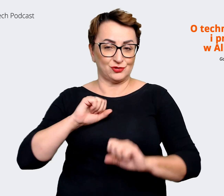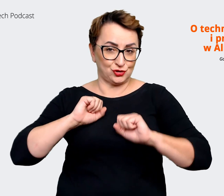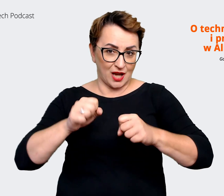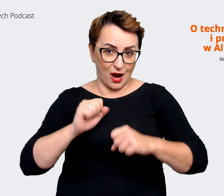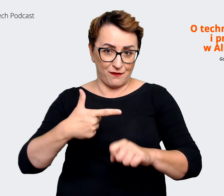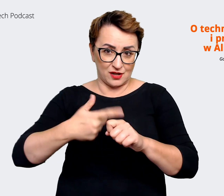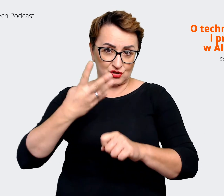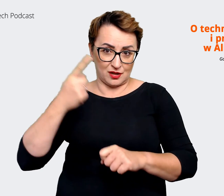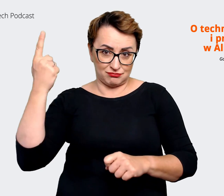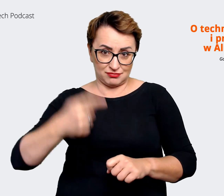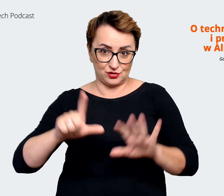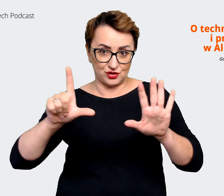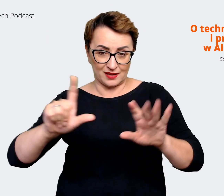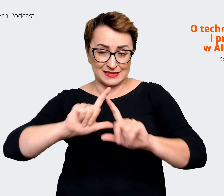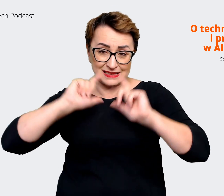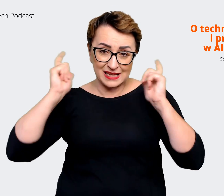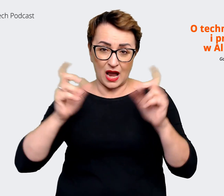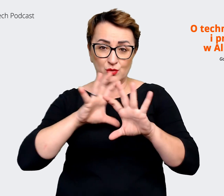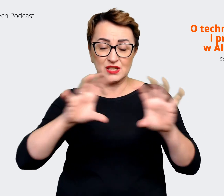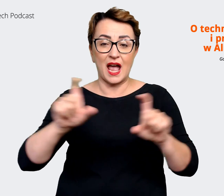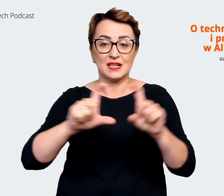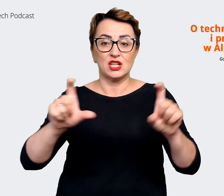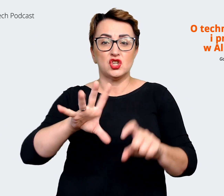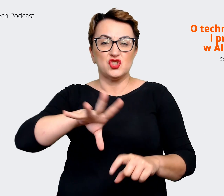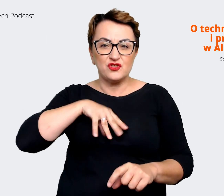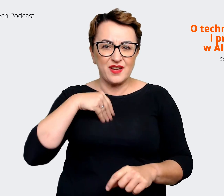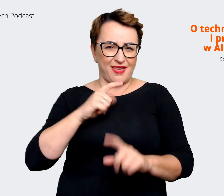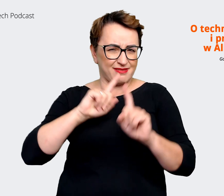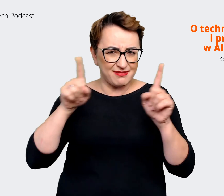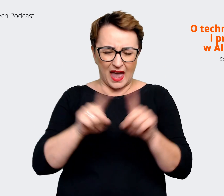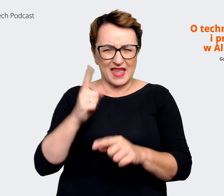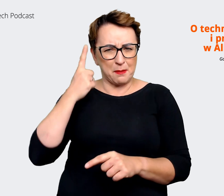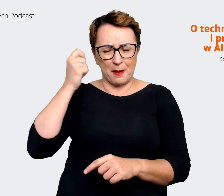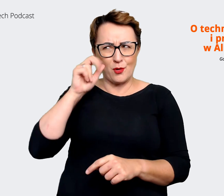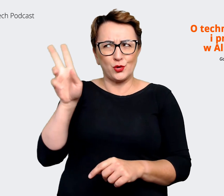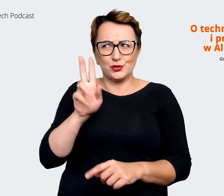7 dni w tygodniu i w święta też. Już nie pamiętam, ale też pamiętałem kiedy była ostatnia transakcja